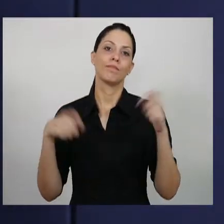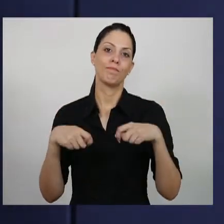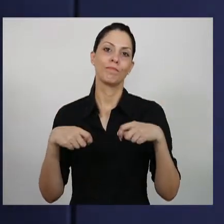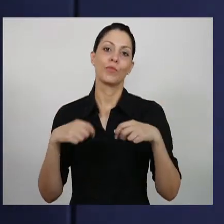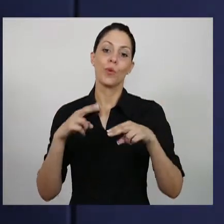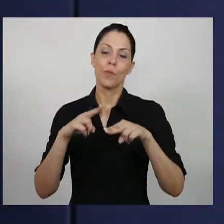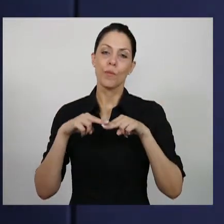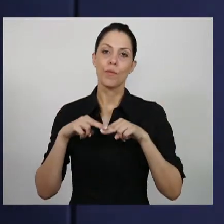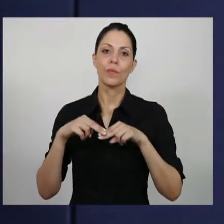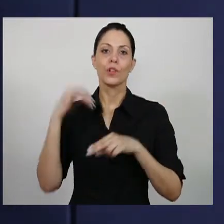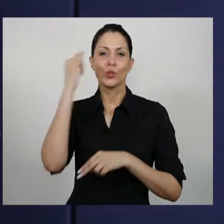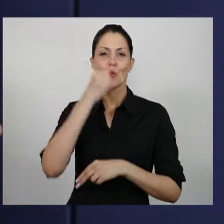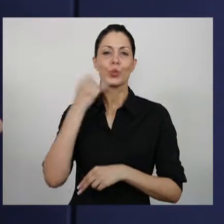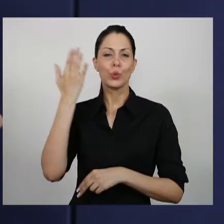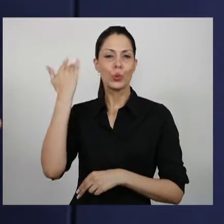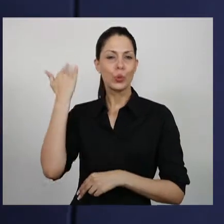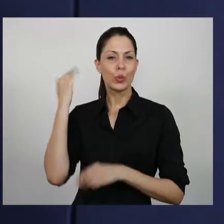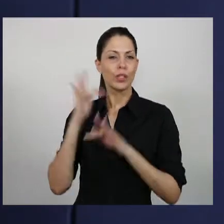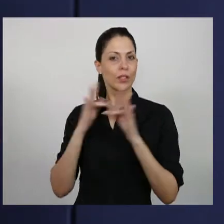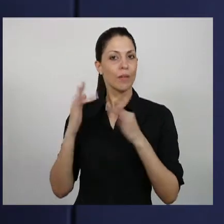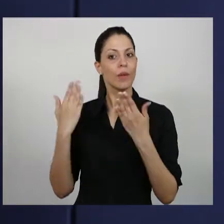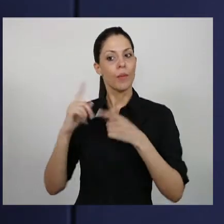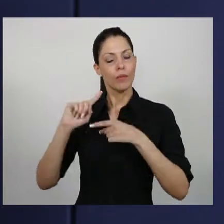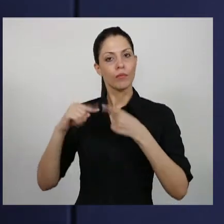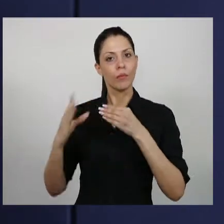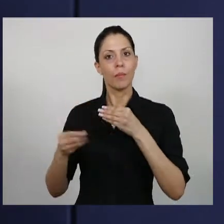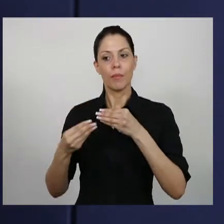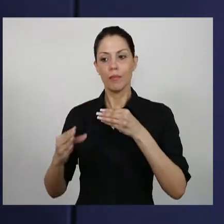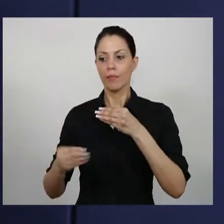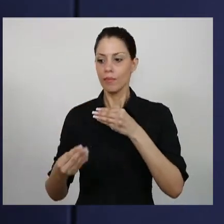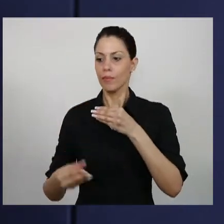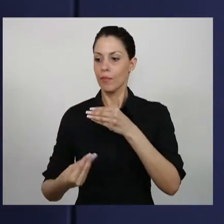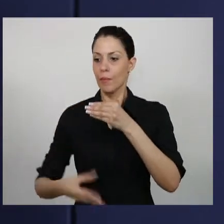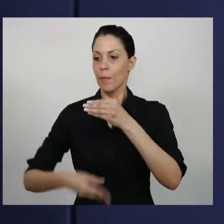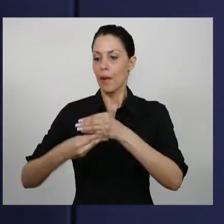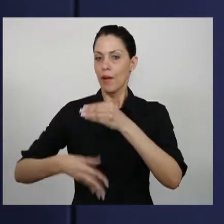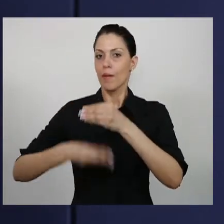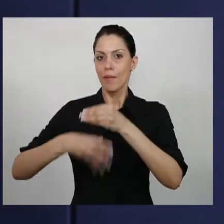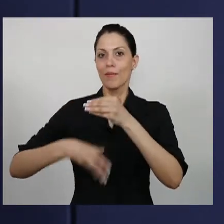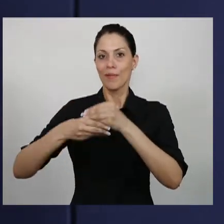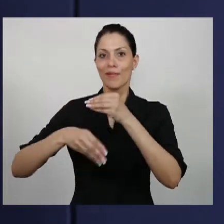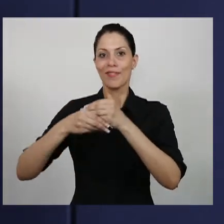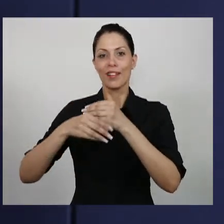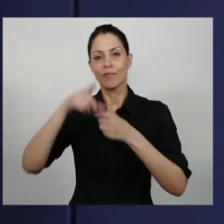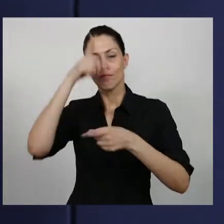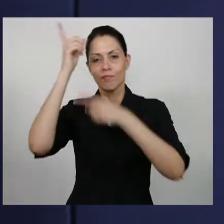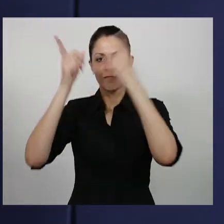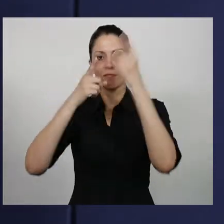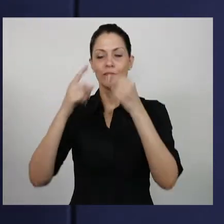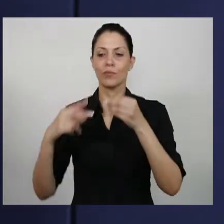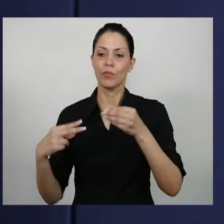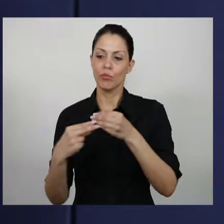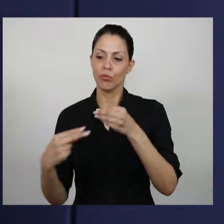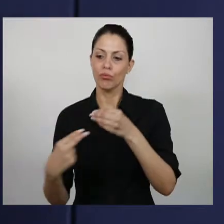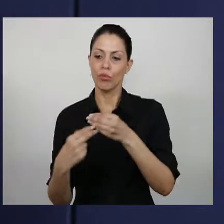Essa chance que a evolução que o instrumento nos deu acabou deixando a trompa muito mais